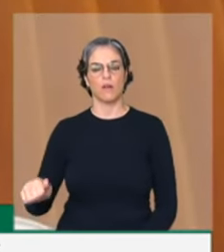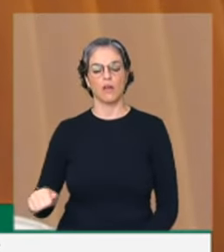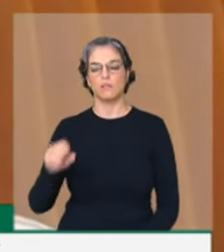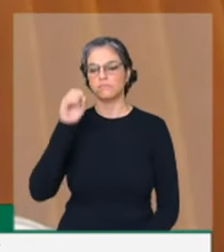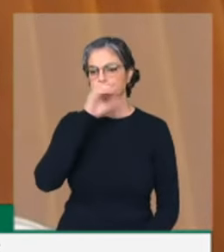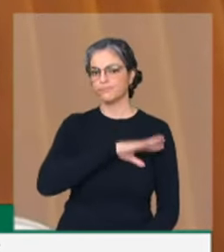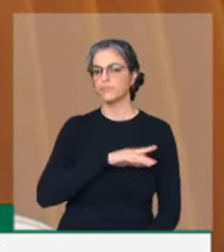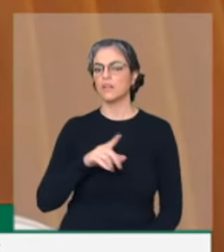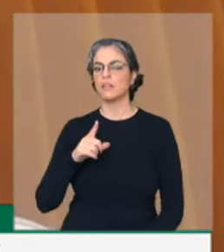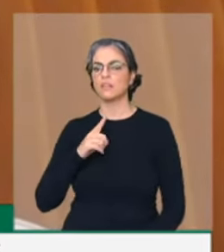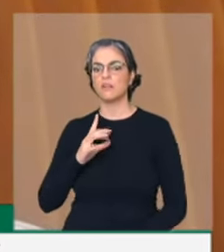REVISTA PIAUÍ.... NO ESTADO DE MINAS GERAIS, UM GRUPO DO